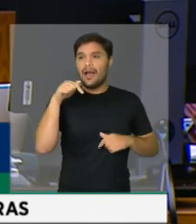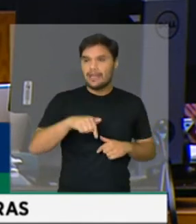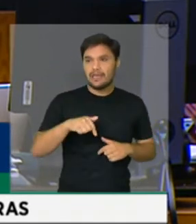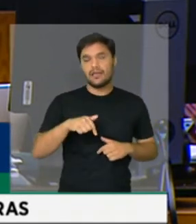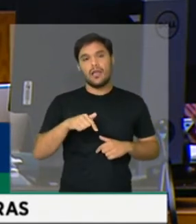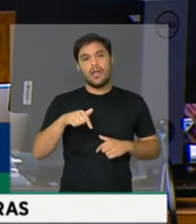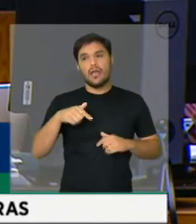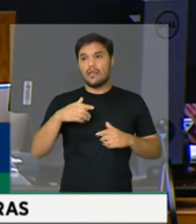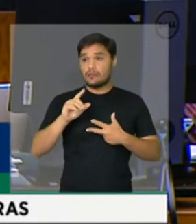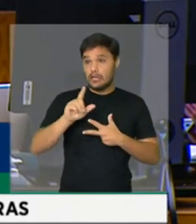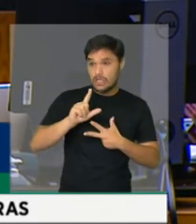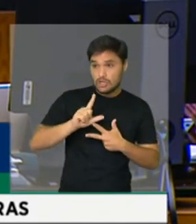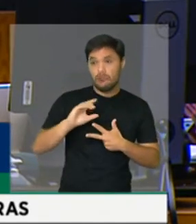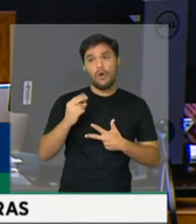DEPUTADO. NENHUM DEPUTADO,